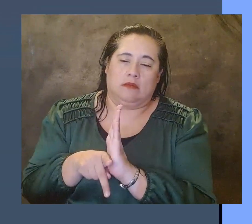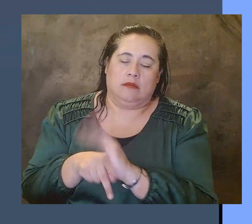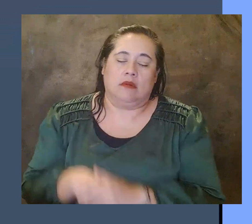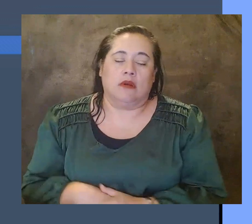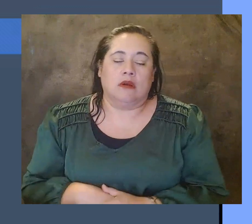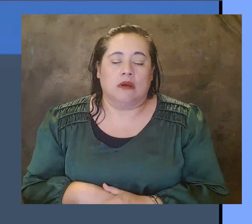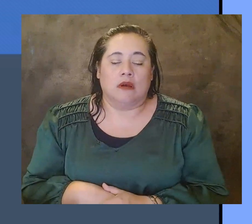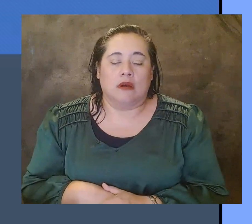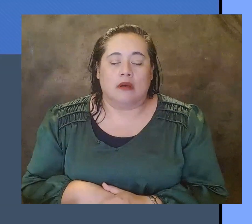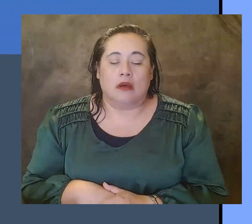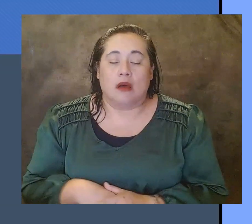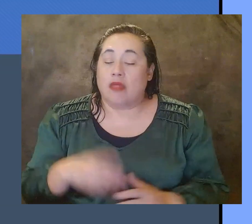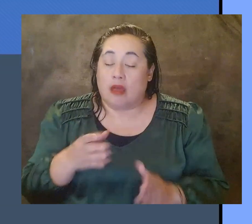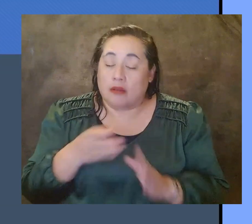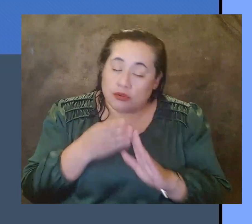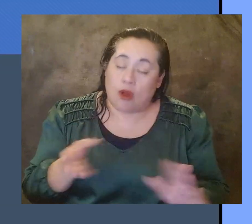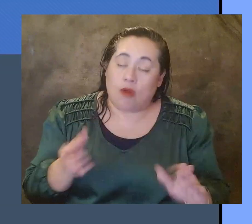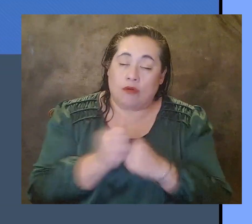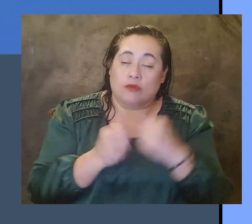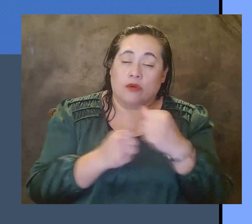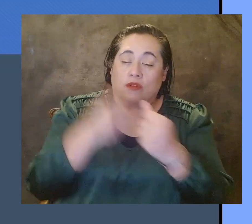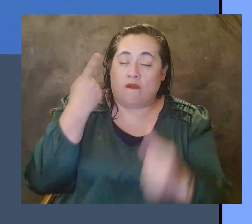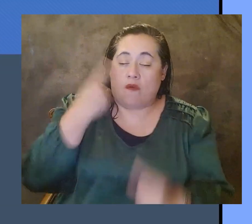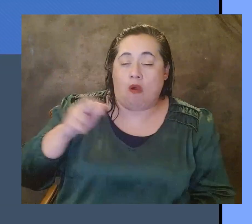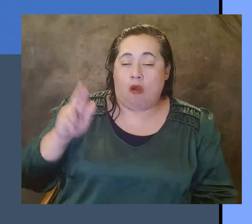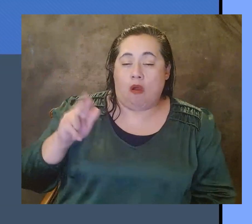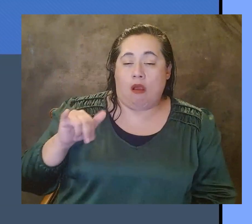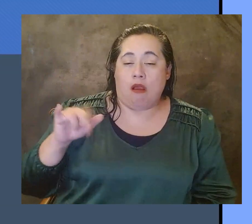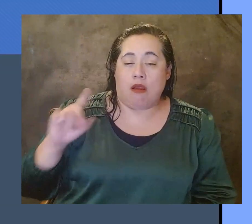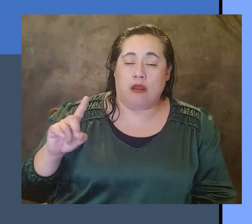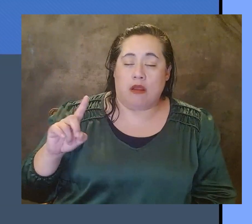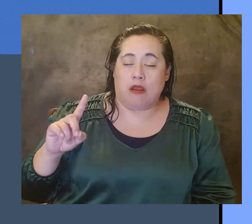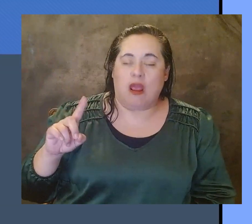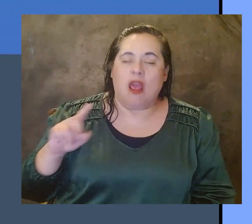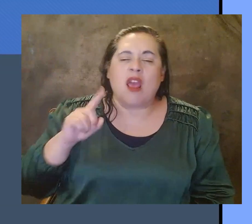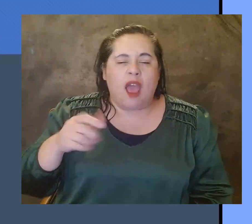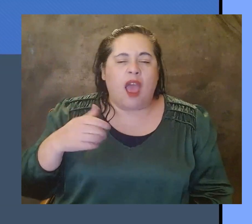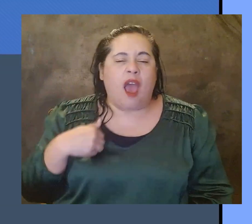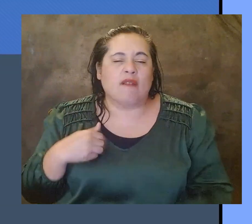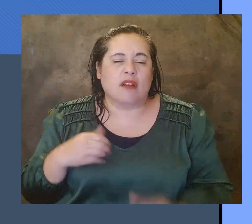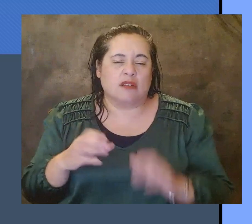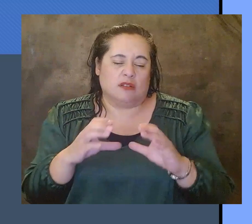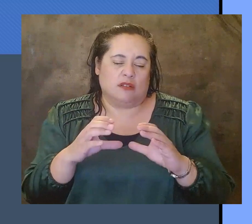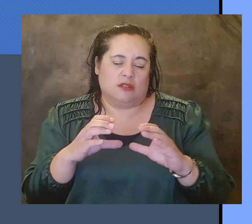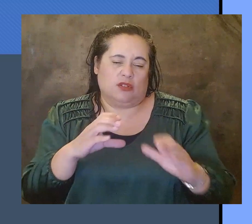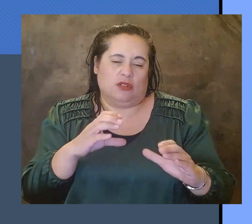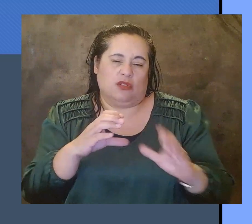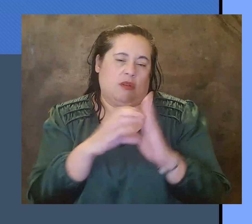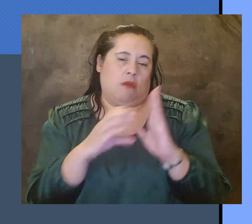La estructura general de RID es que hay capítulos afiliados ...